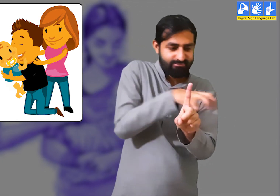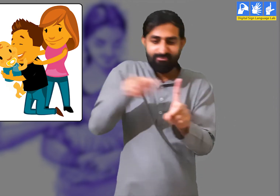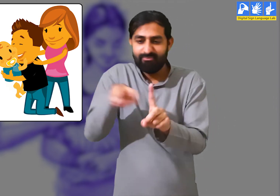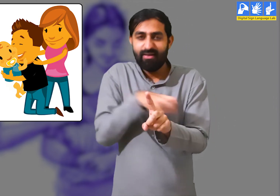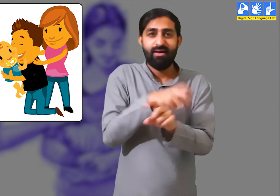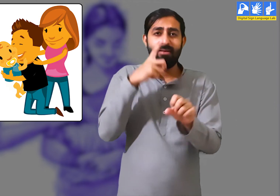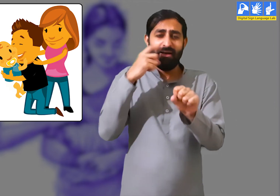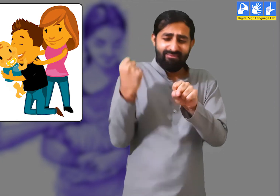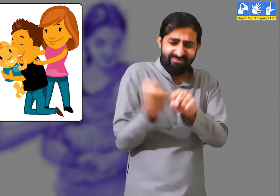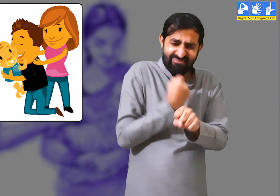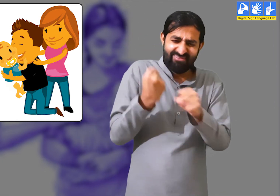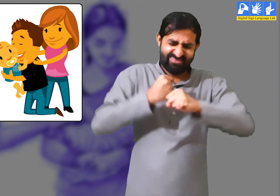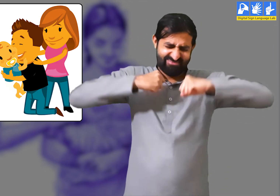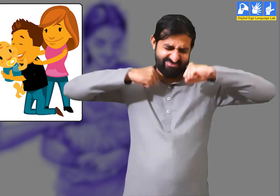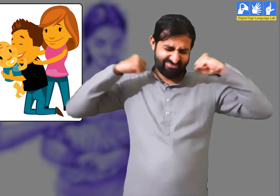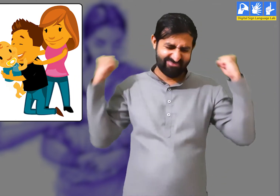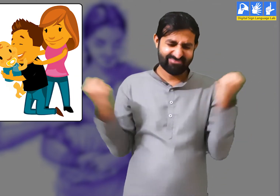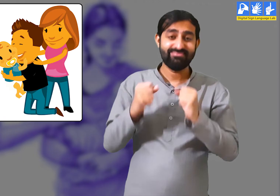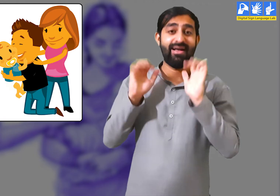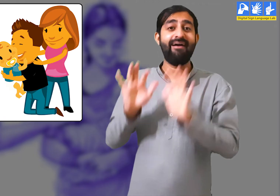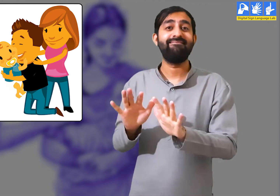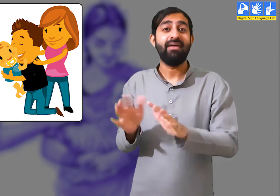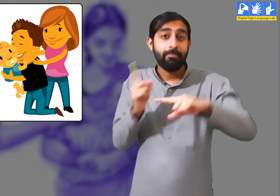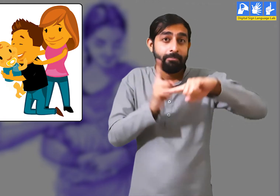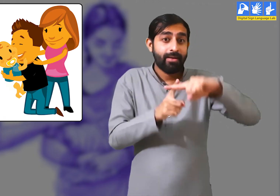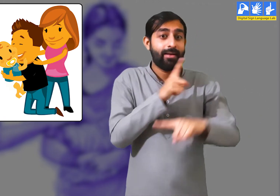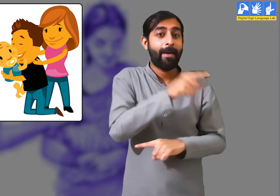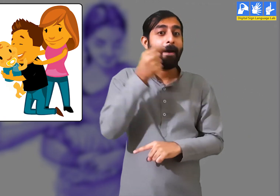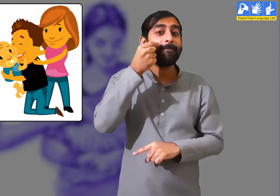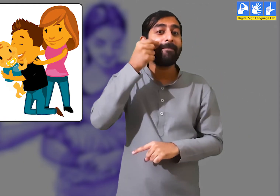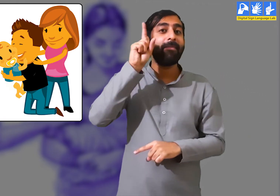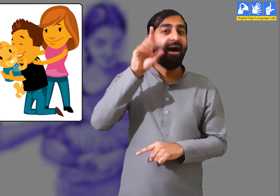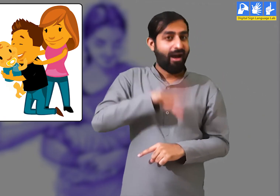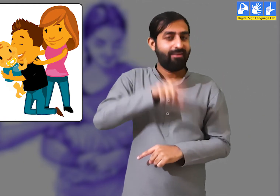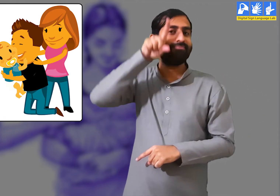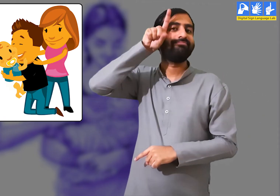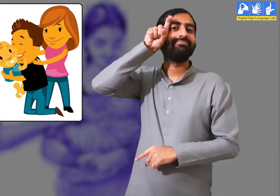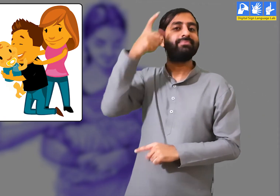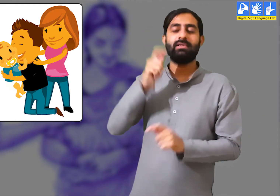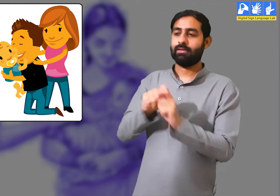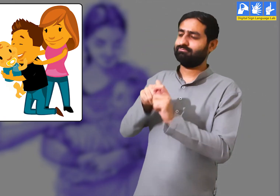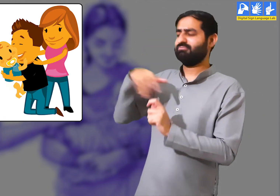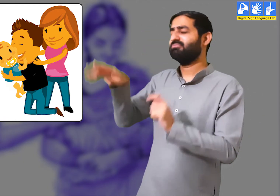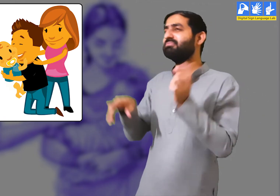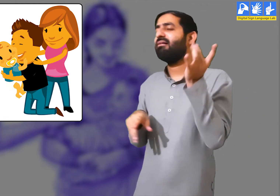इस प्रकार वह अपने बच्चों का पालन पोषण करती हैं। उसी प्रकार पिता काम के लिए बाहर जातें हैं